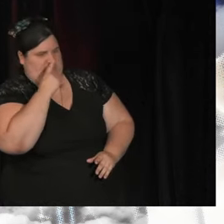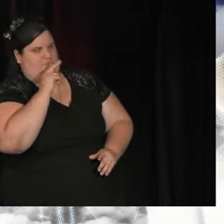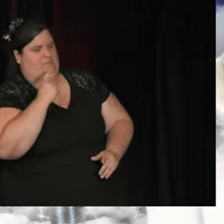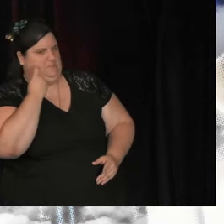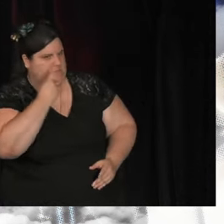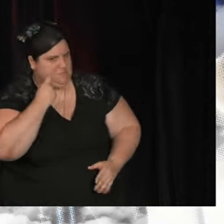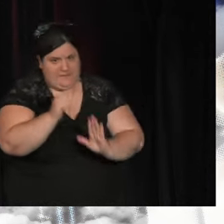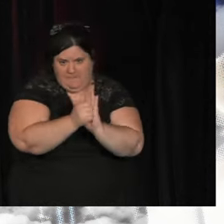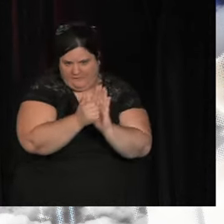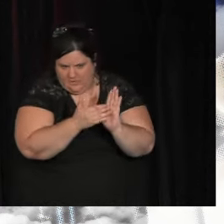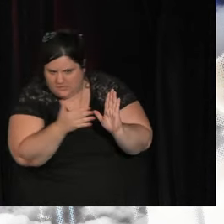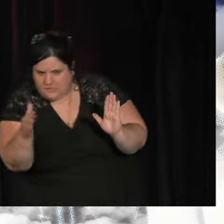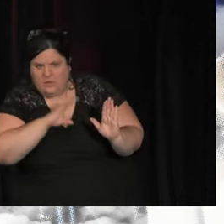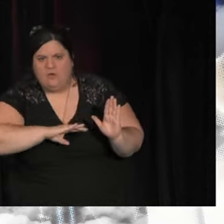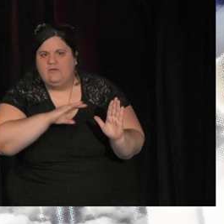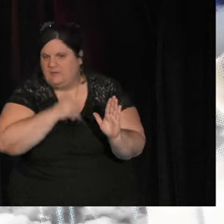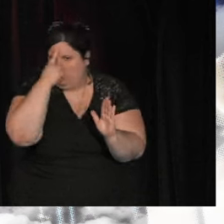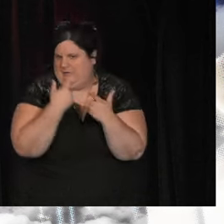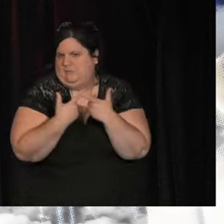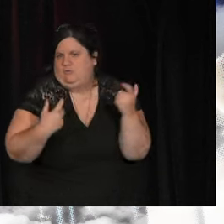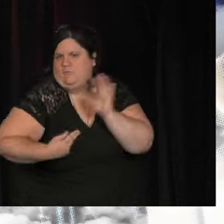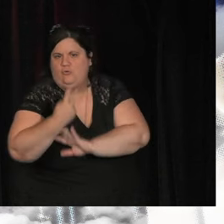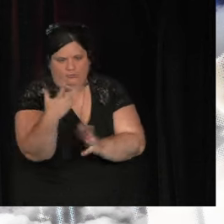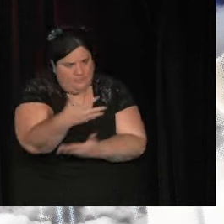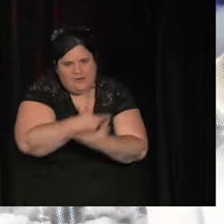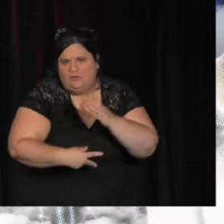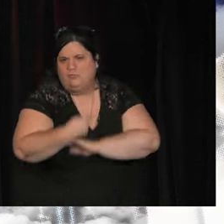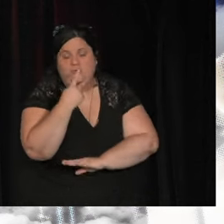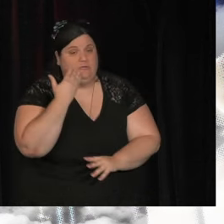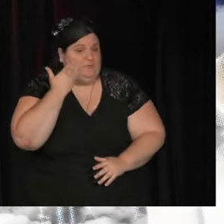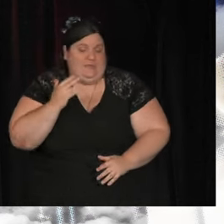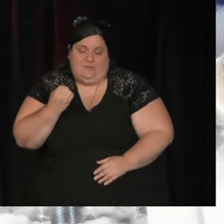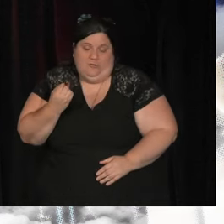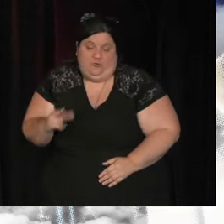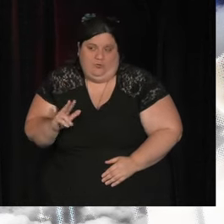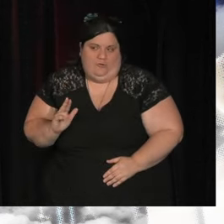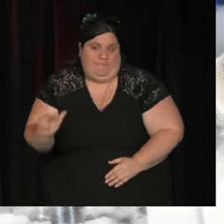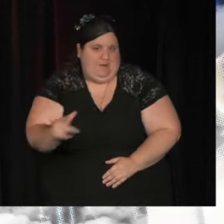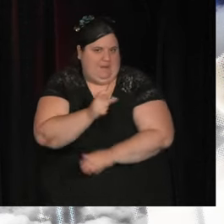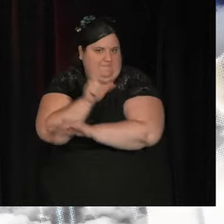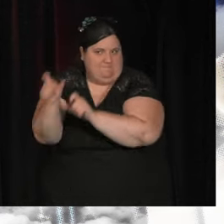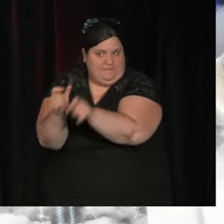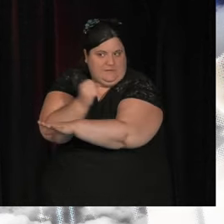du cast. Ils savaient que maintenant, les journalistes, la presse allaient poser ce genre de questions et il fallait quand même montrer patte